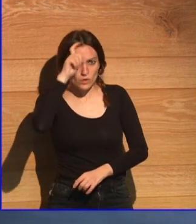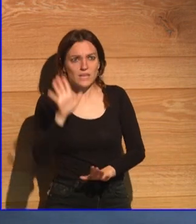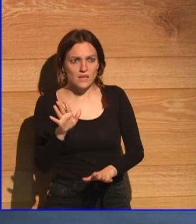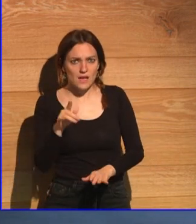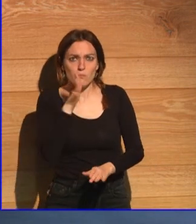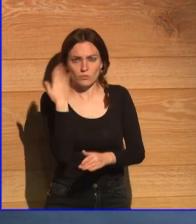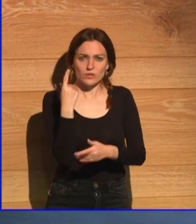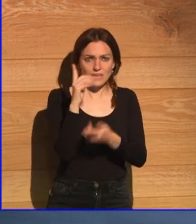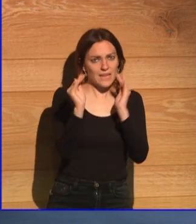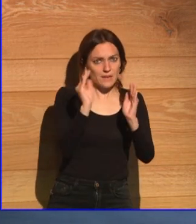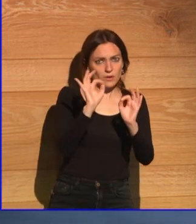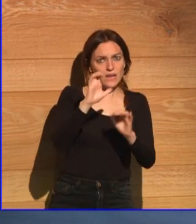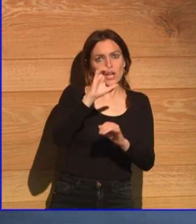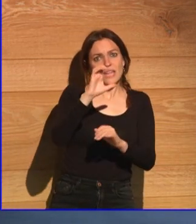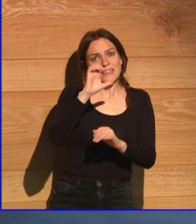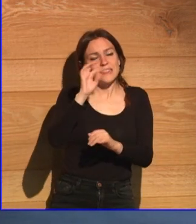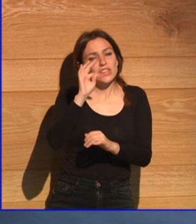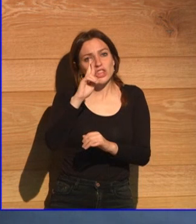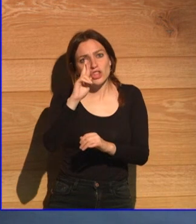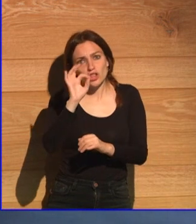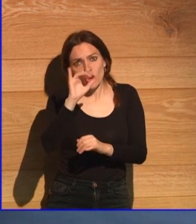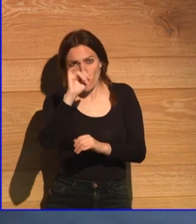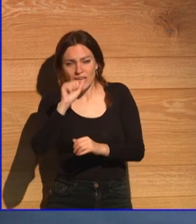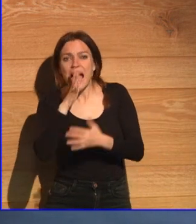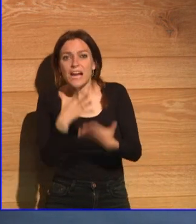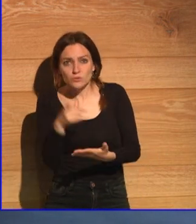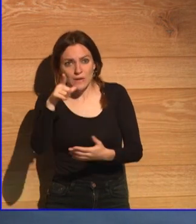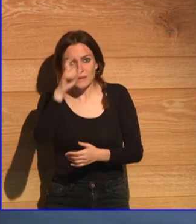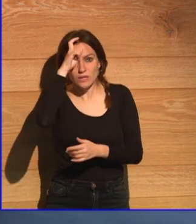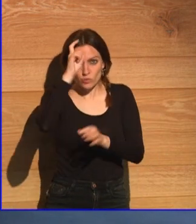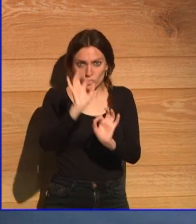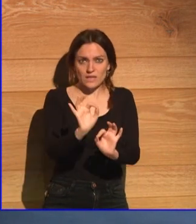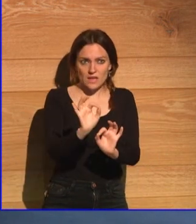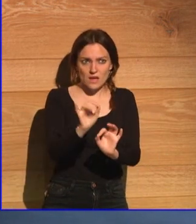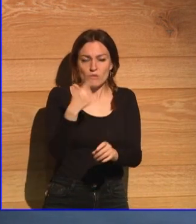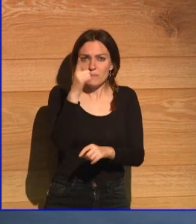Las ruinas de Troya están situadas en la actual Turquía. Era un emigrante, un refugiado